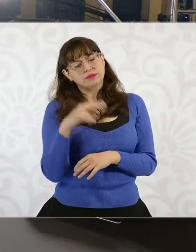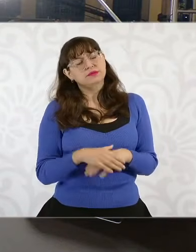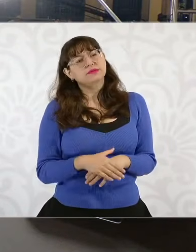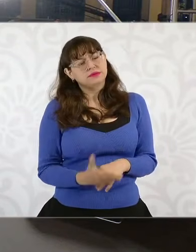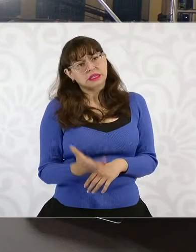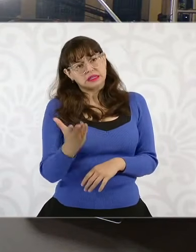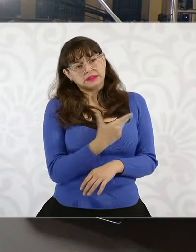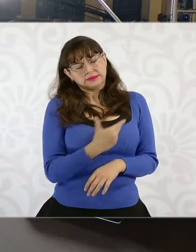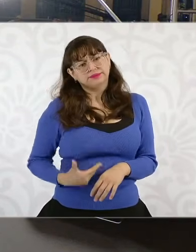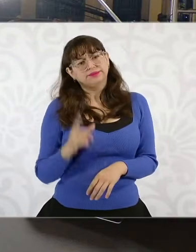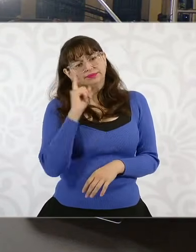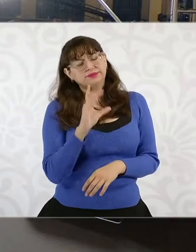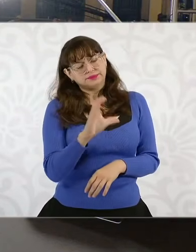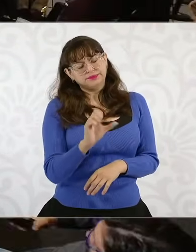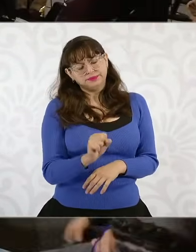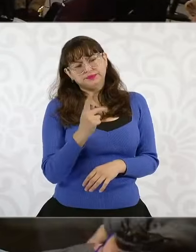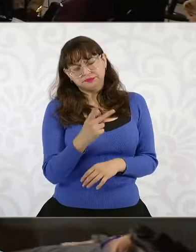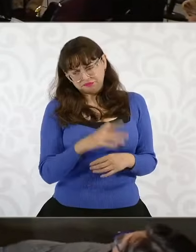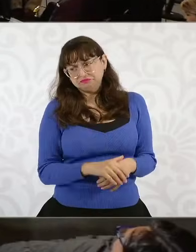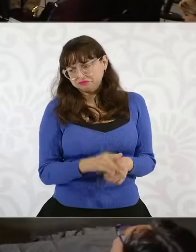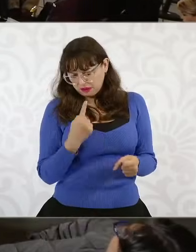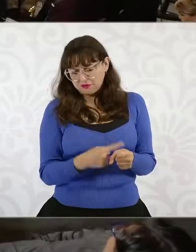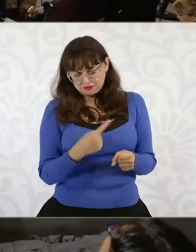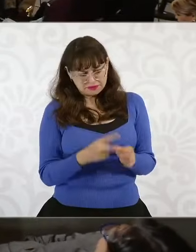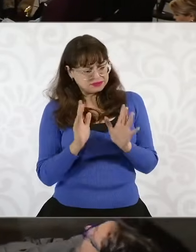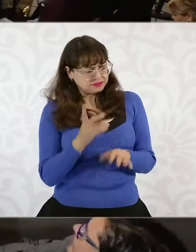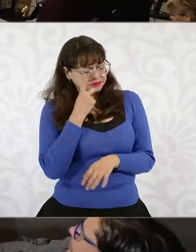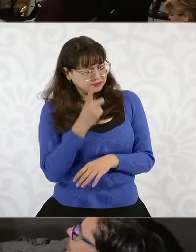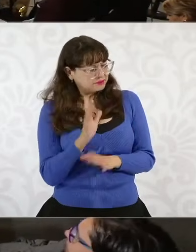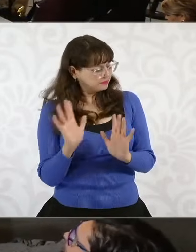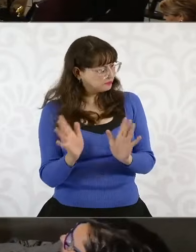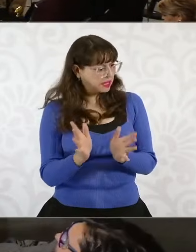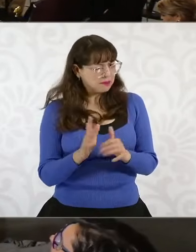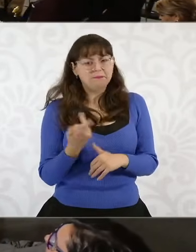mencionó obviamente lo lo sucedido, lo que puso en redes sociales, pero es preguntarle eh ¿quién la